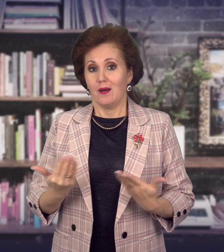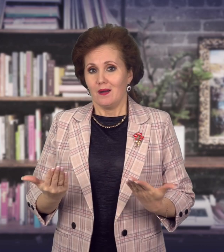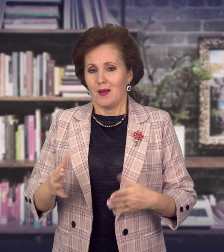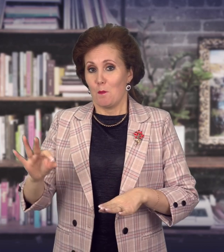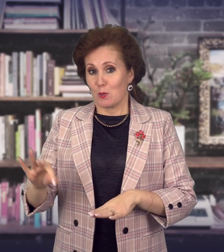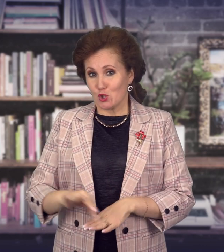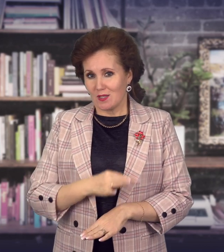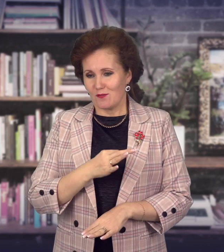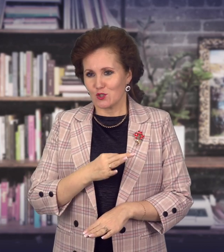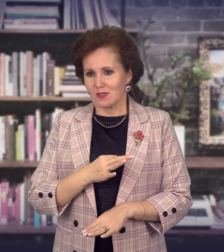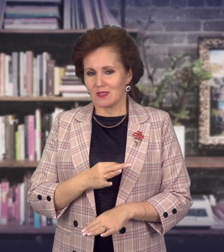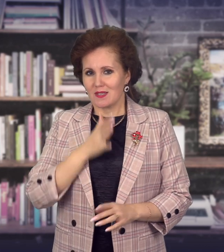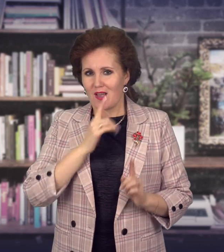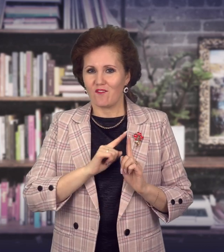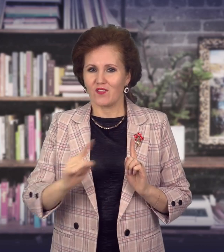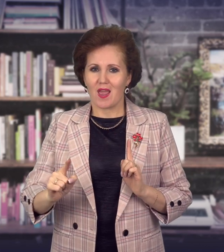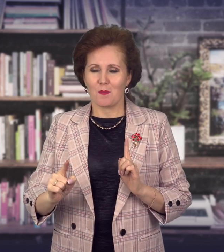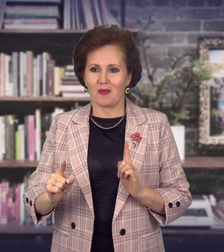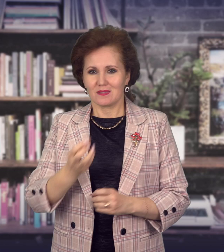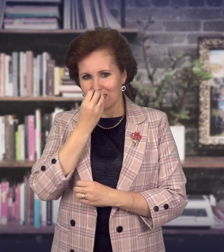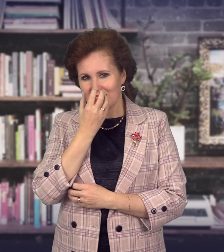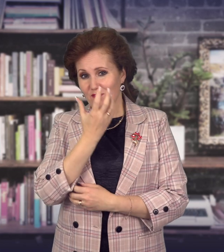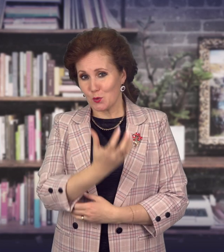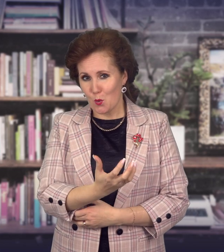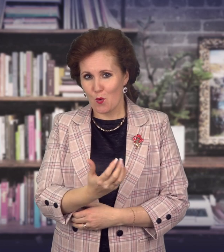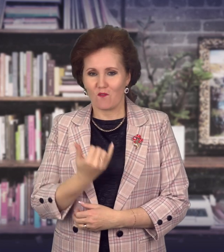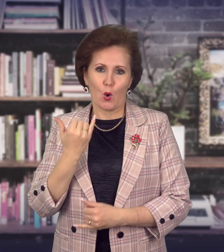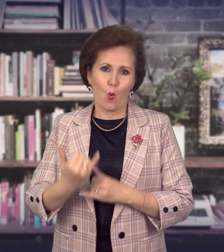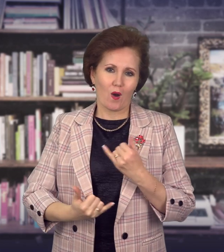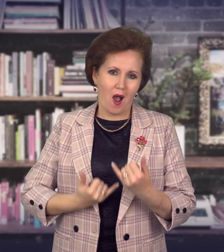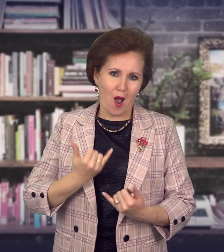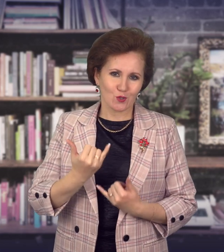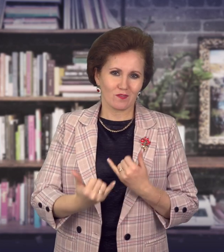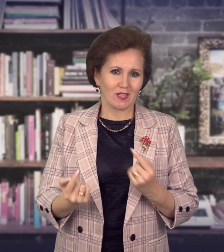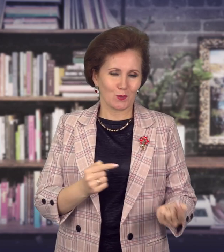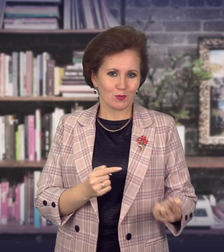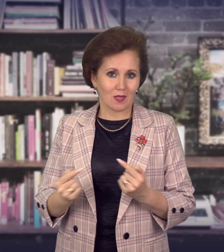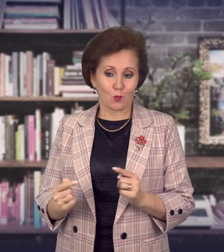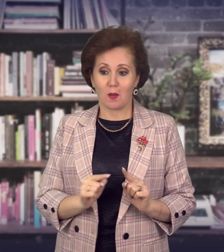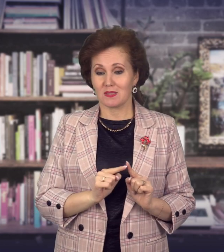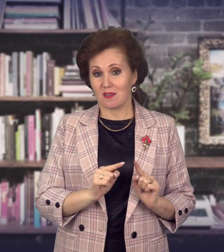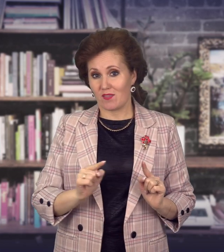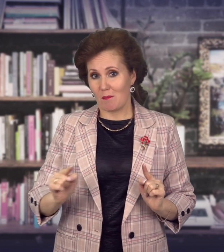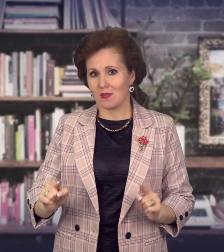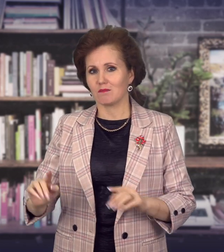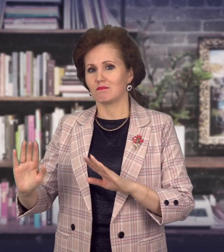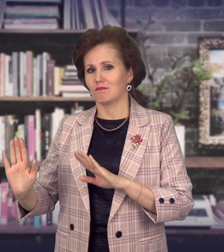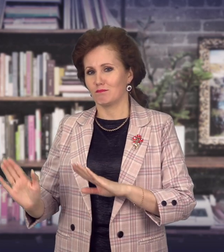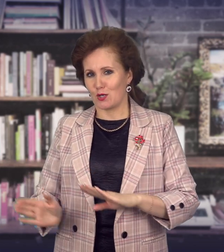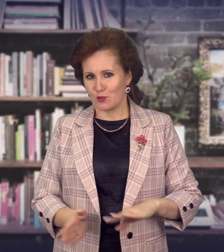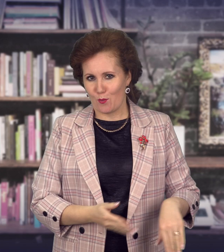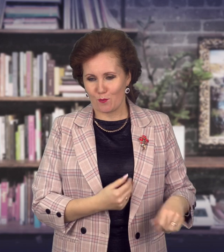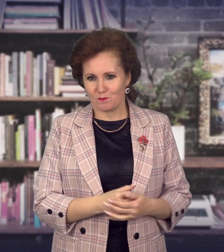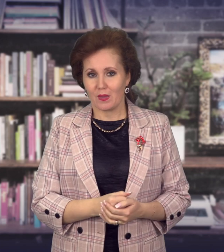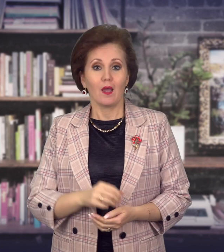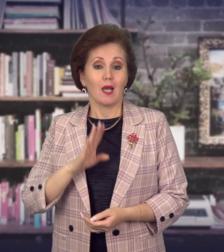Они поженились, время конфет, цветов и ухаживаний прошло.